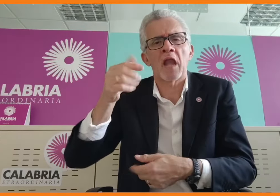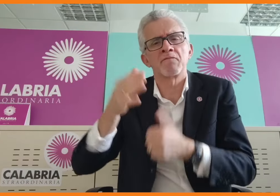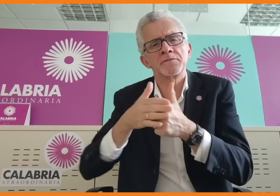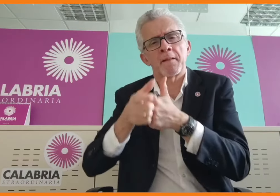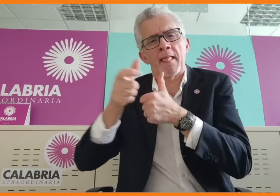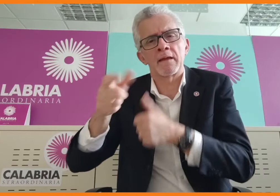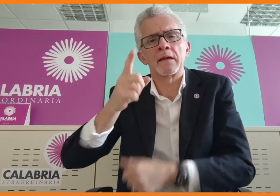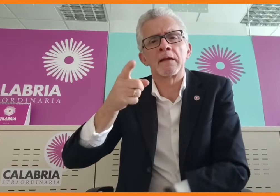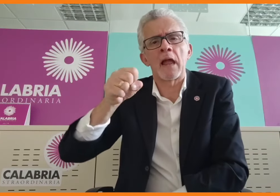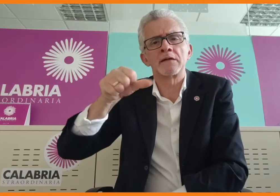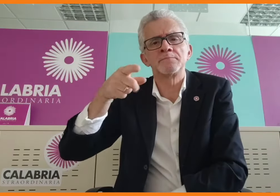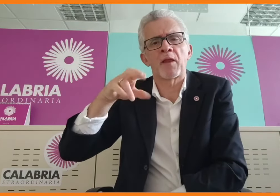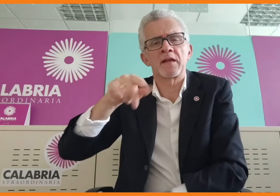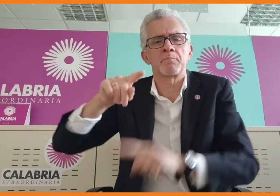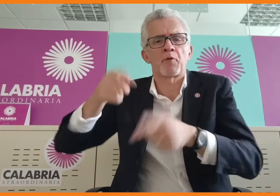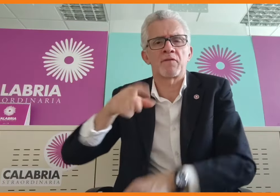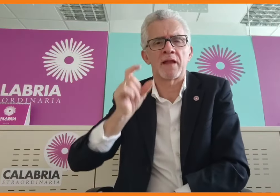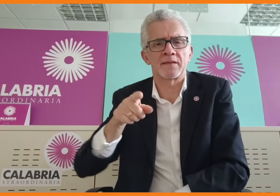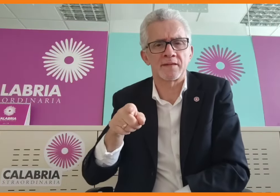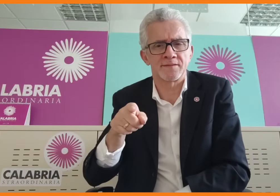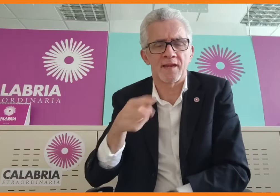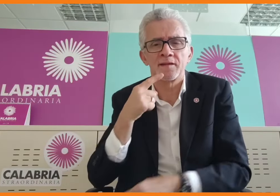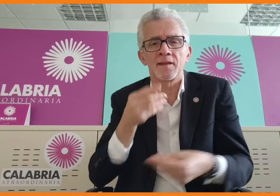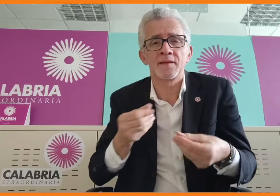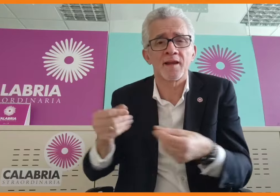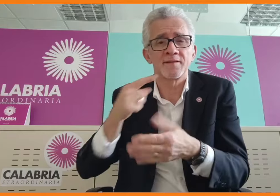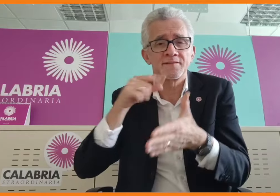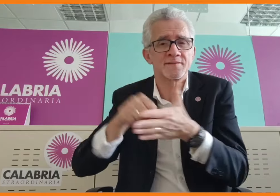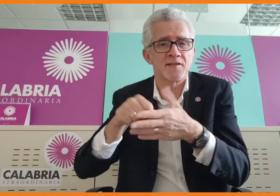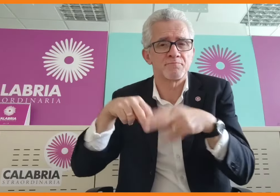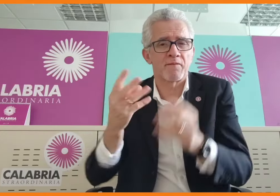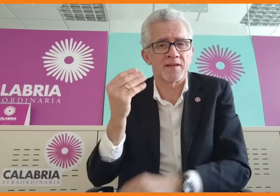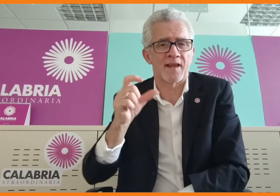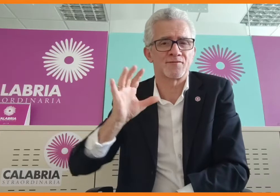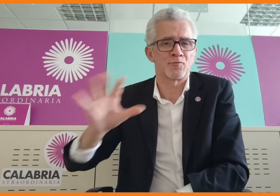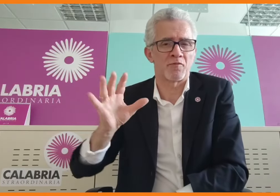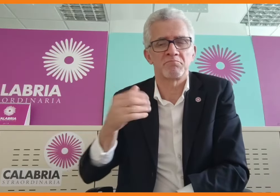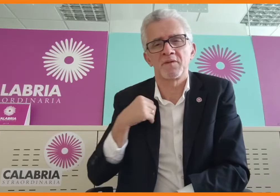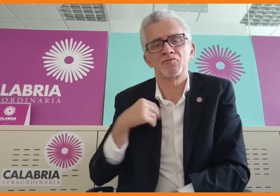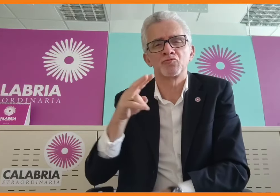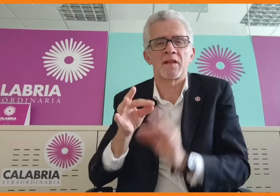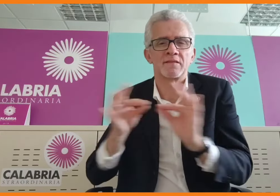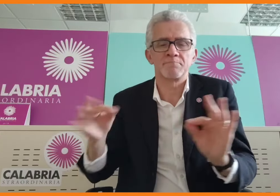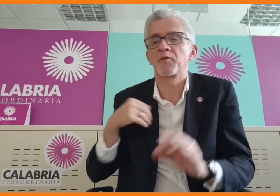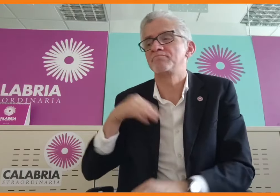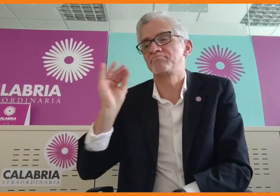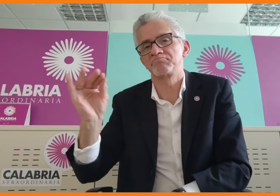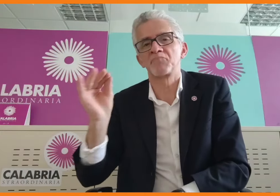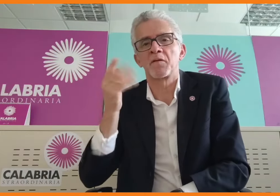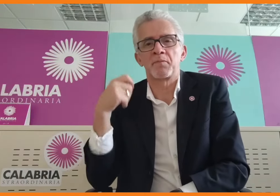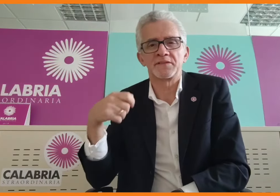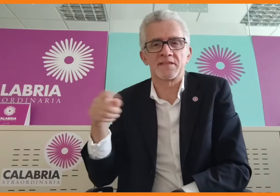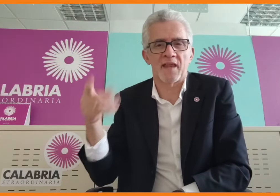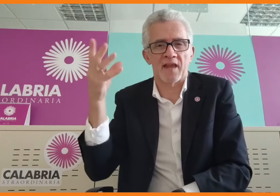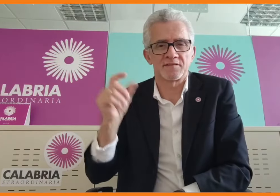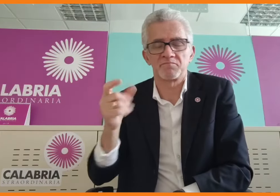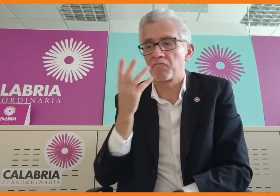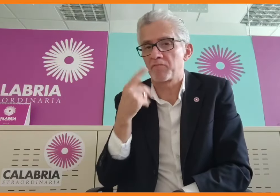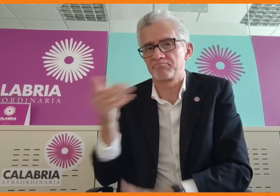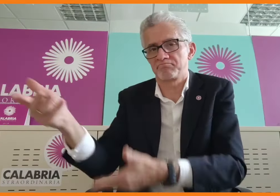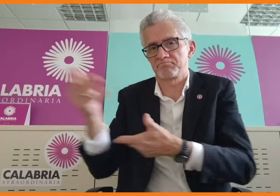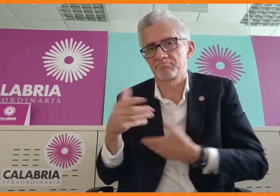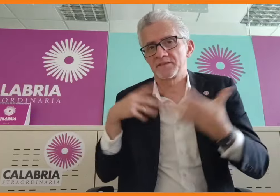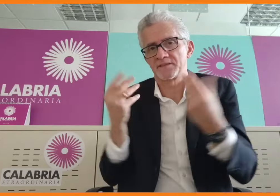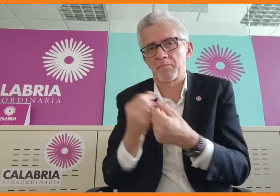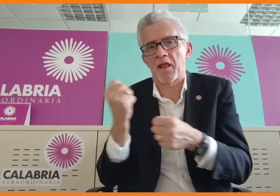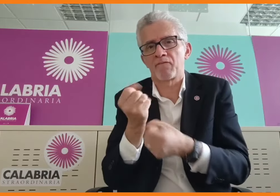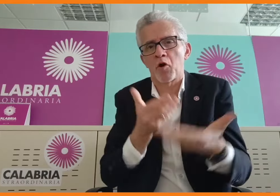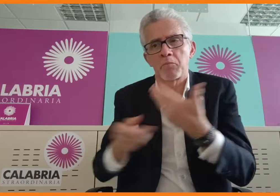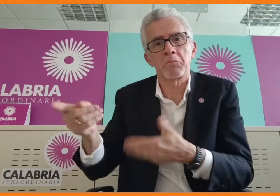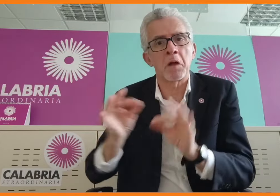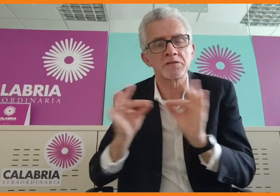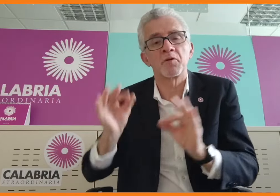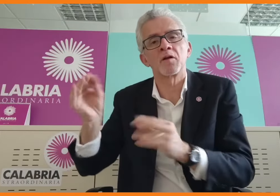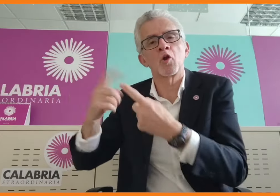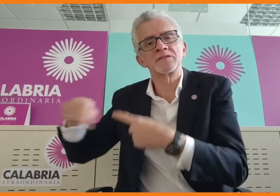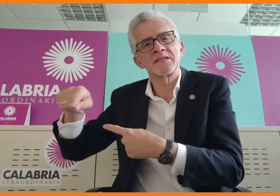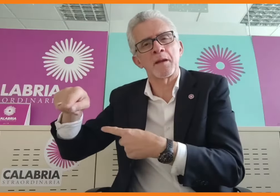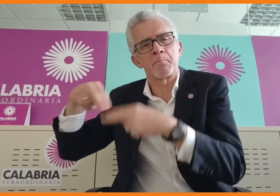a pochi chilometri da Soverato, in provincia di Catanzaro e per questo abbiamo chiesto la collaborazione del Presidente della Sezione Provinciale ENS di Catanzaro che si è reso disponibile.